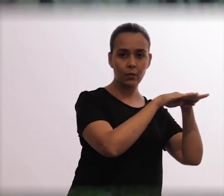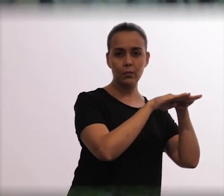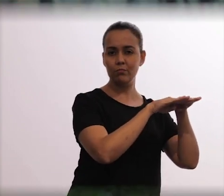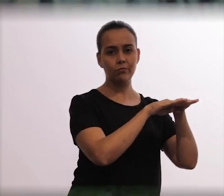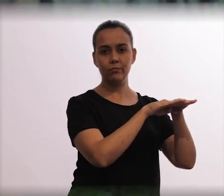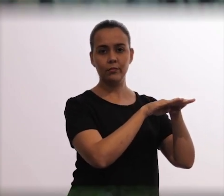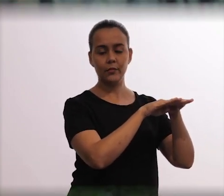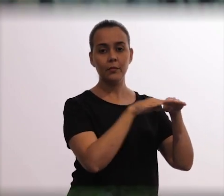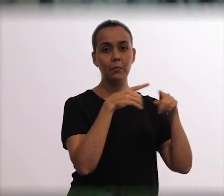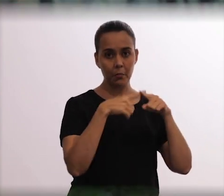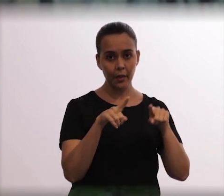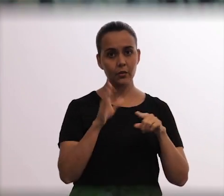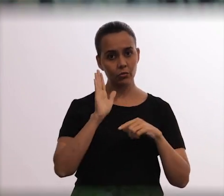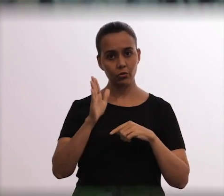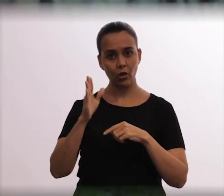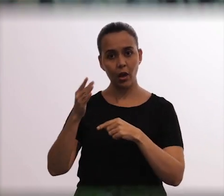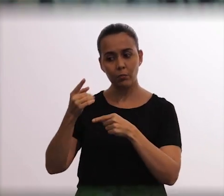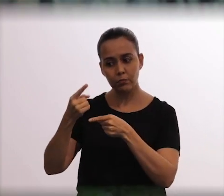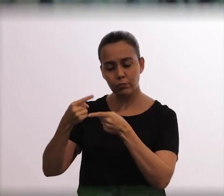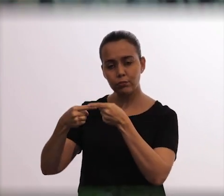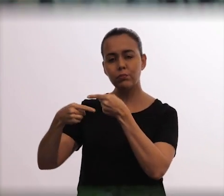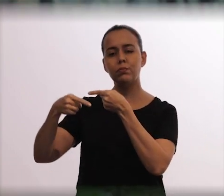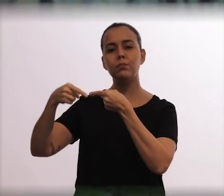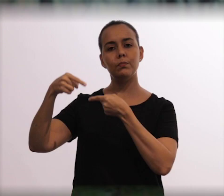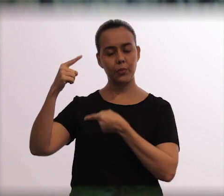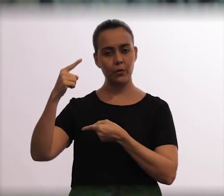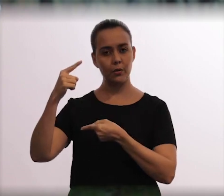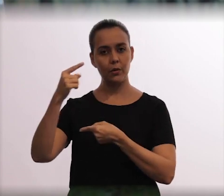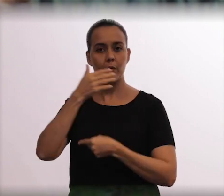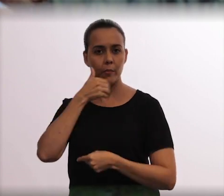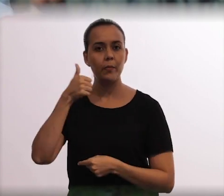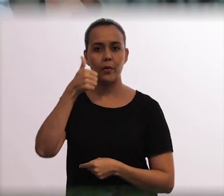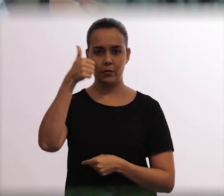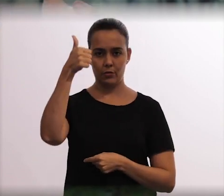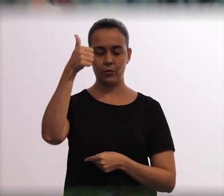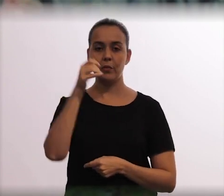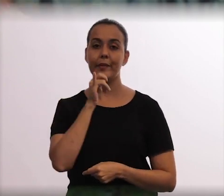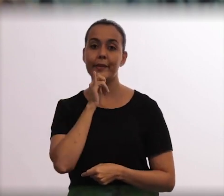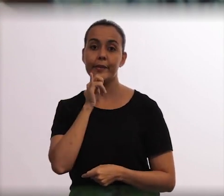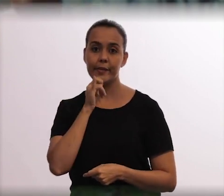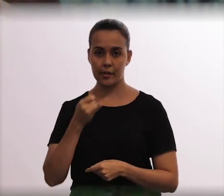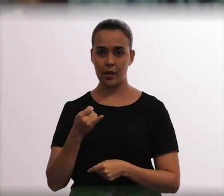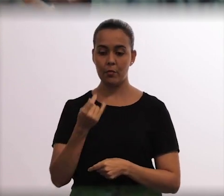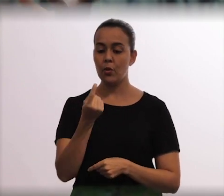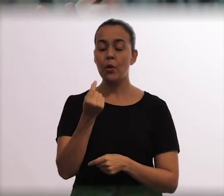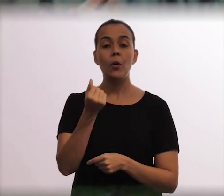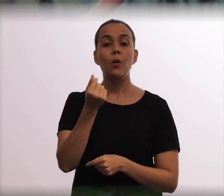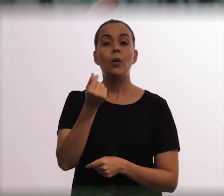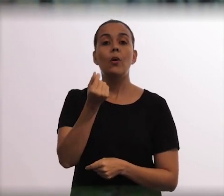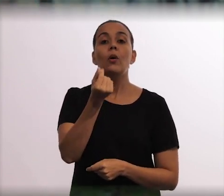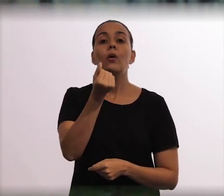Você tem um aumento do preço da terra, aos poucos você tem um aumento do preço da terra